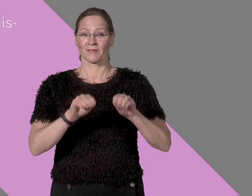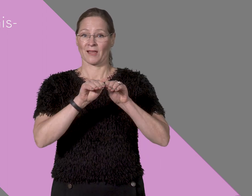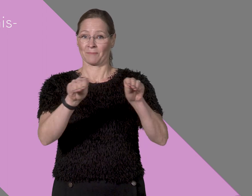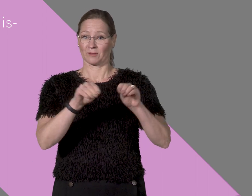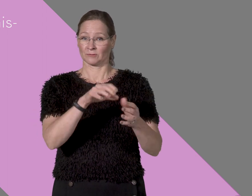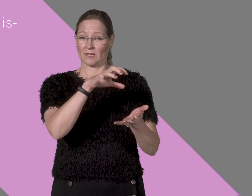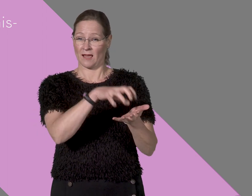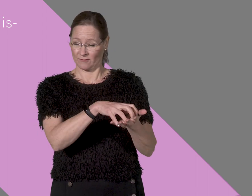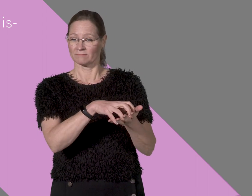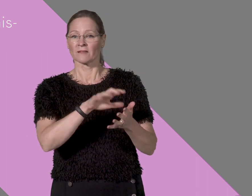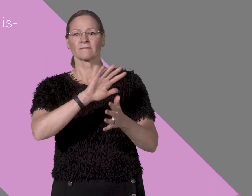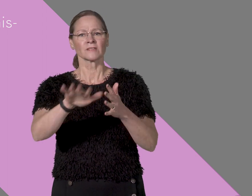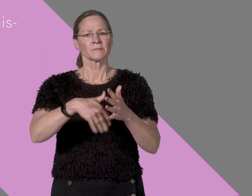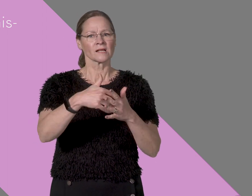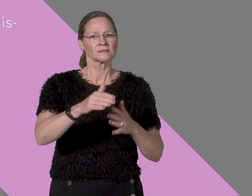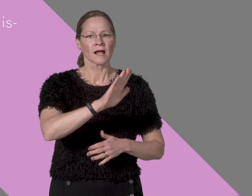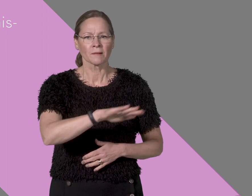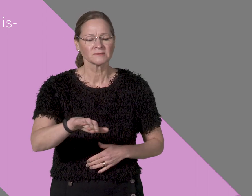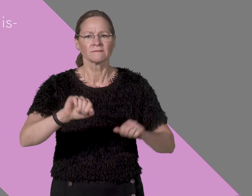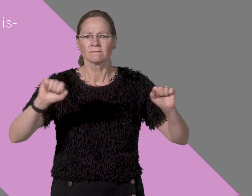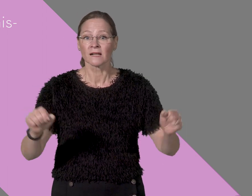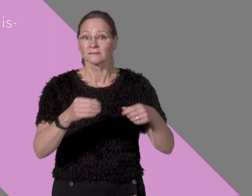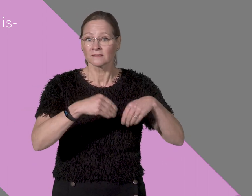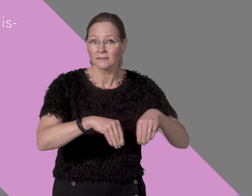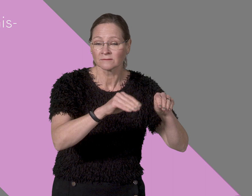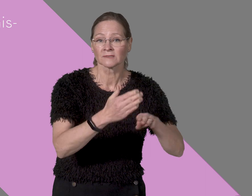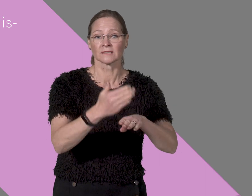Opetushallitus on julkaissut Viittoma- kieliset lapset varhaiskasvatuksessa -